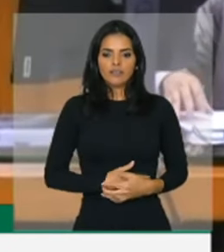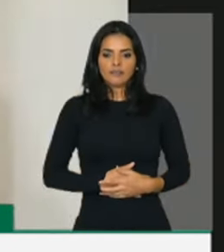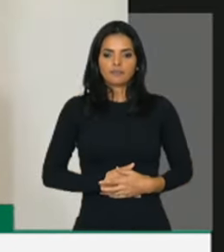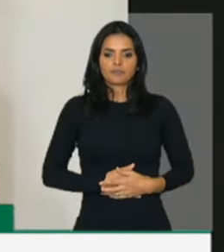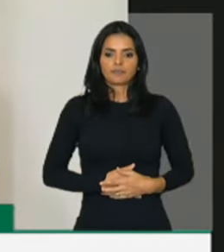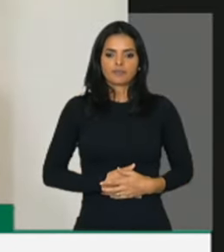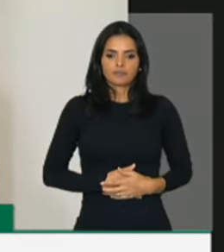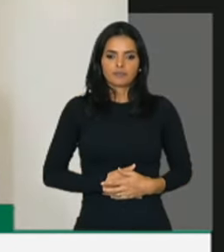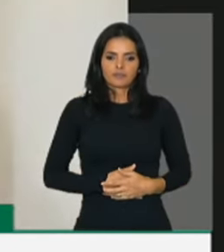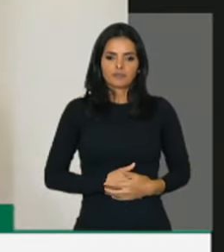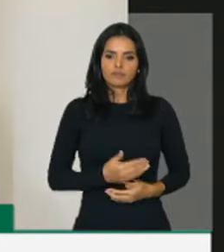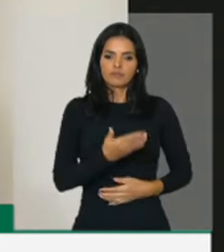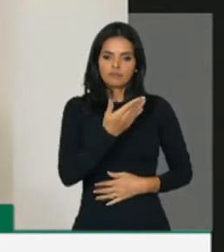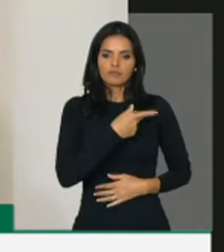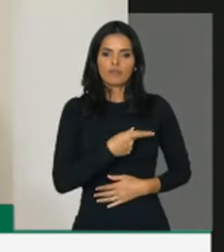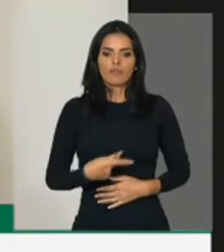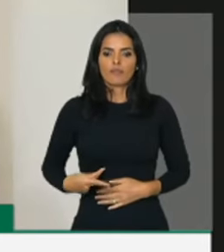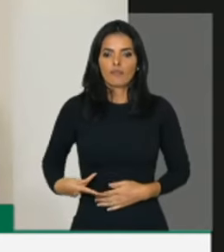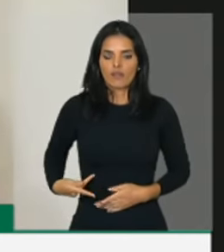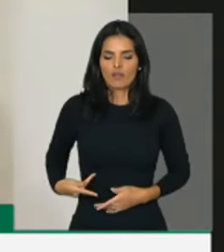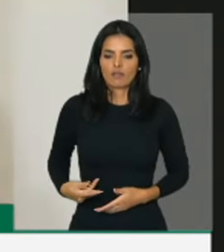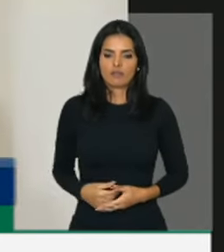DEPUTADA CÁRMEN. -- [DEPUTADO]: SENHOR PRESIDENTE, SENHORAS E